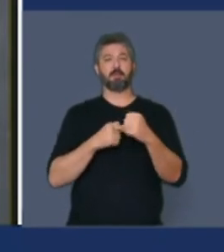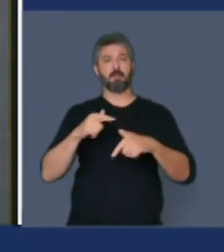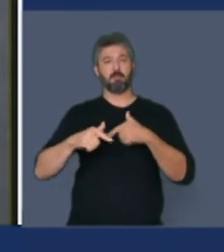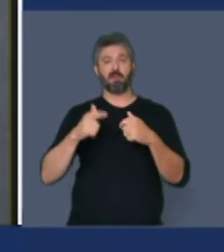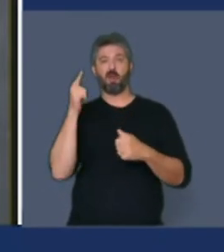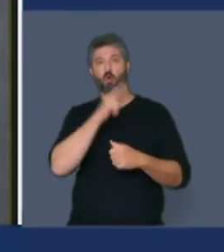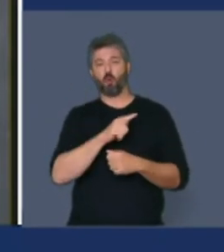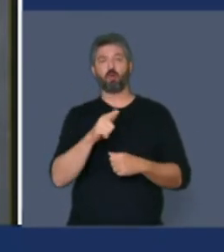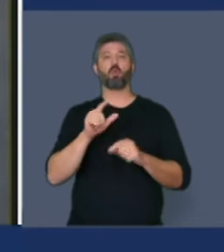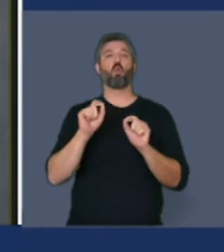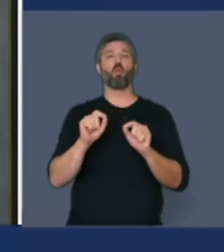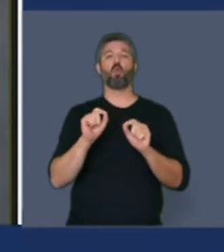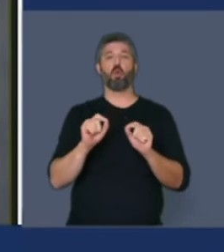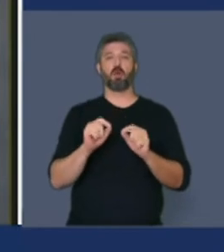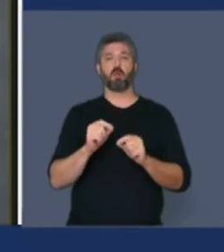GARANTIR O MÍNIMO DE DIGNIDADE PARA ESSAS CRIANÇ